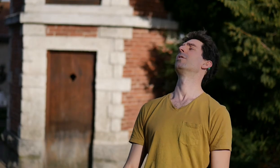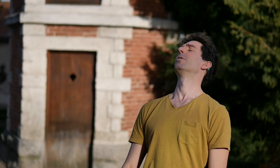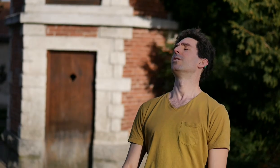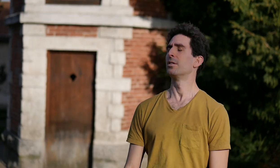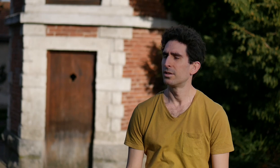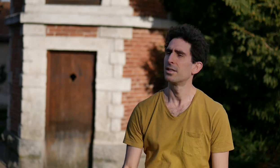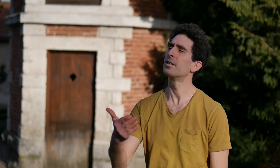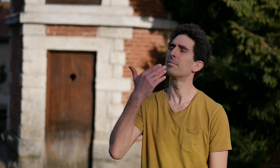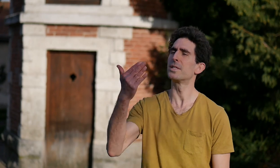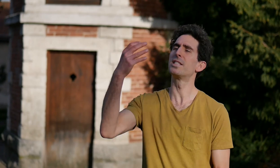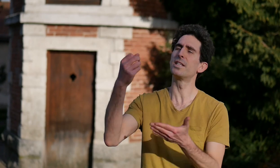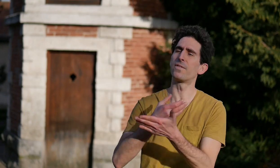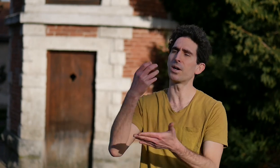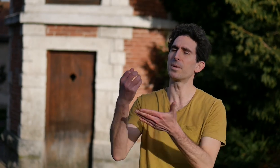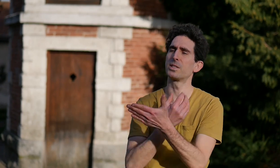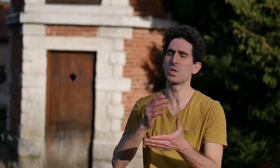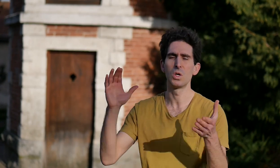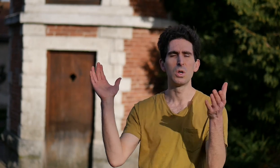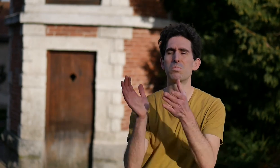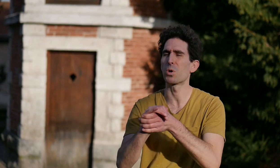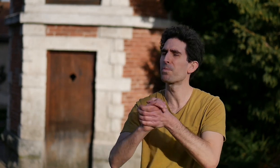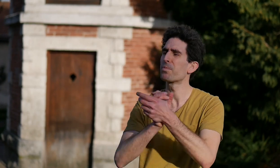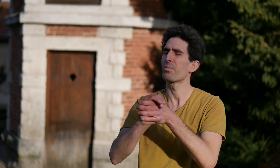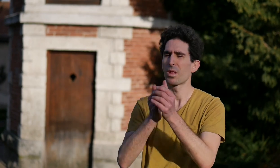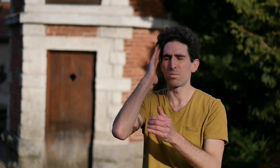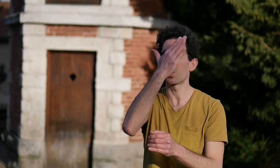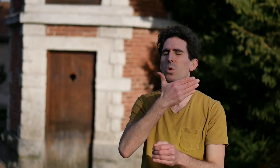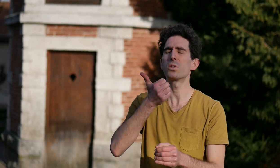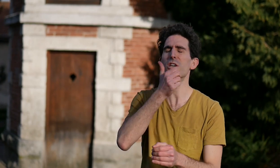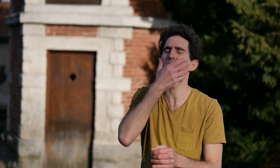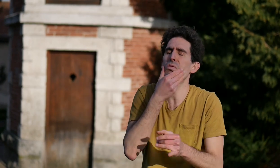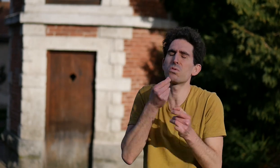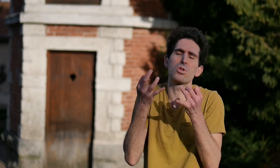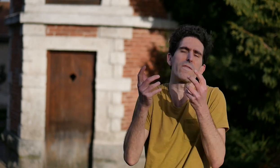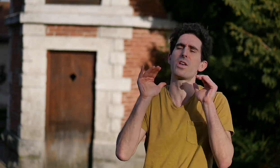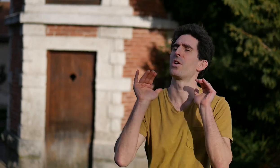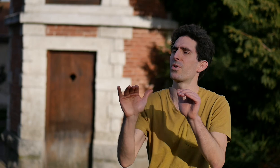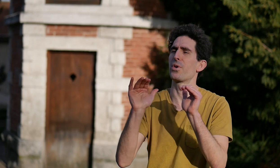Aaaah d'accord, merci pour les informations. Bon, j'ai quand même envie d'un beau bronzage.